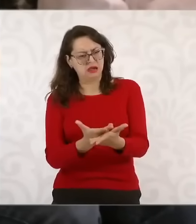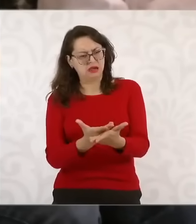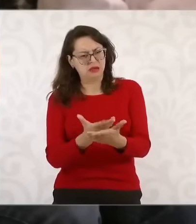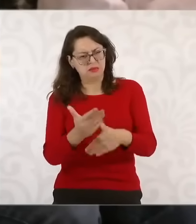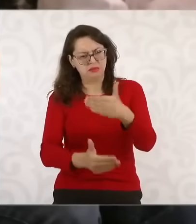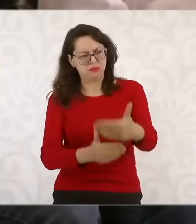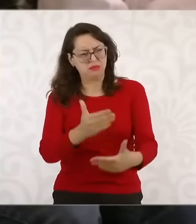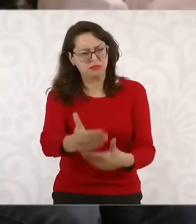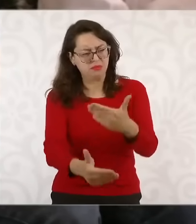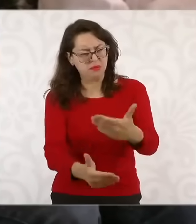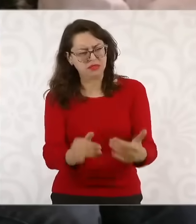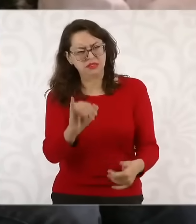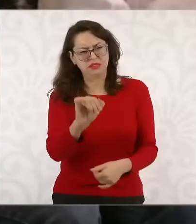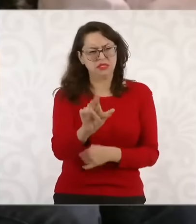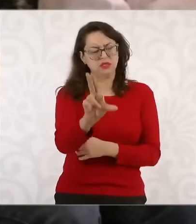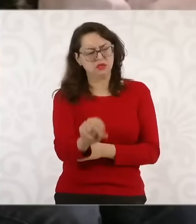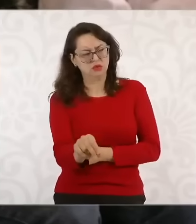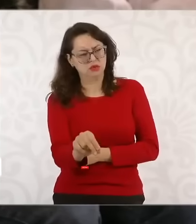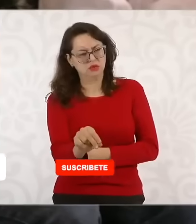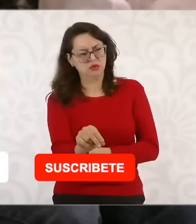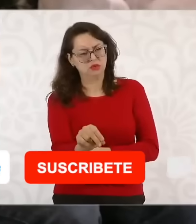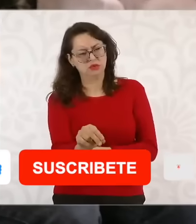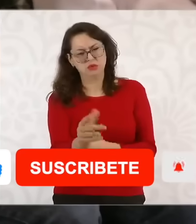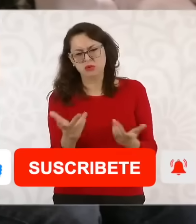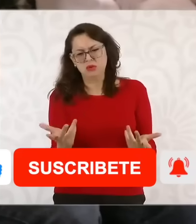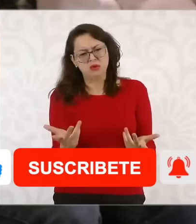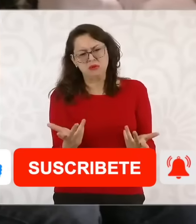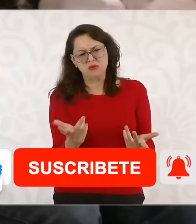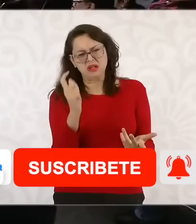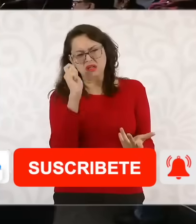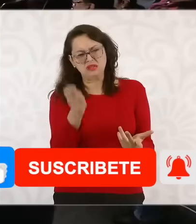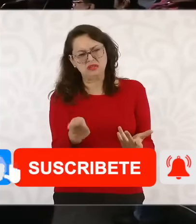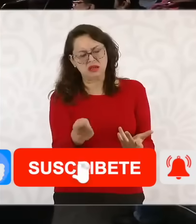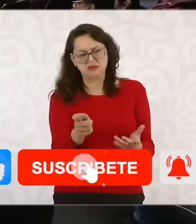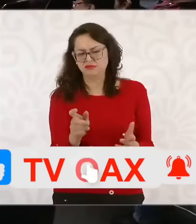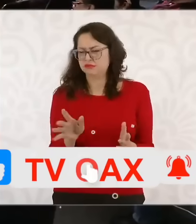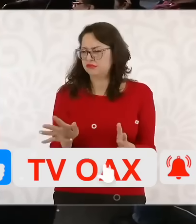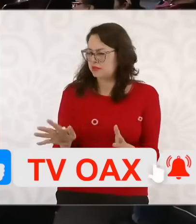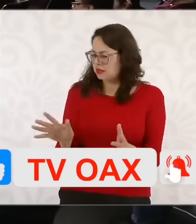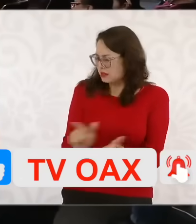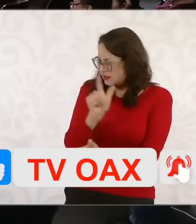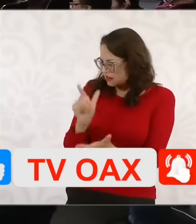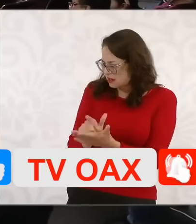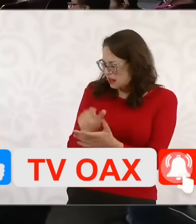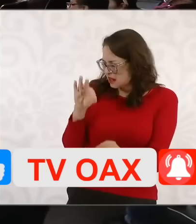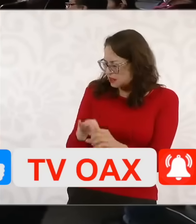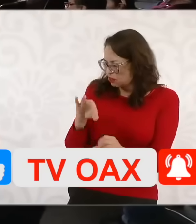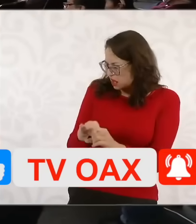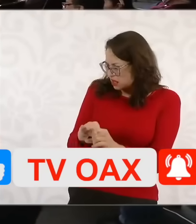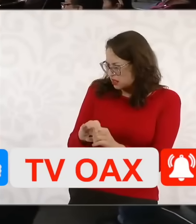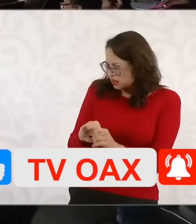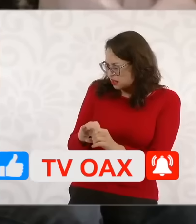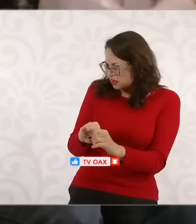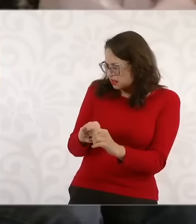no va a proceder, eh cuál qué decisión se tomará, ¿no? Eh bueno, e bueno, no tiene que